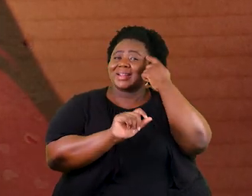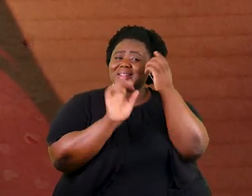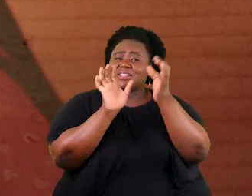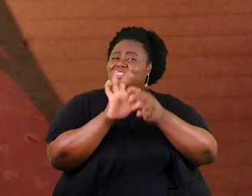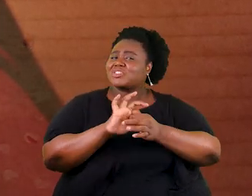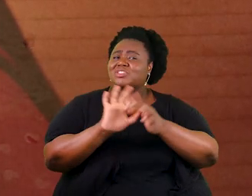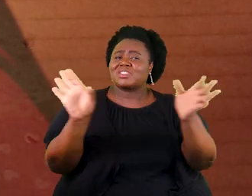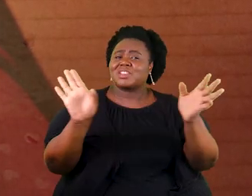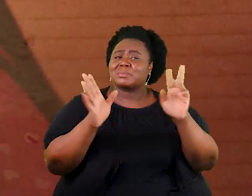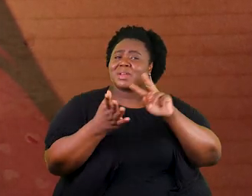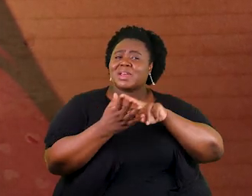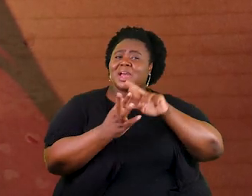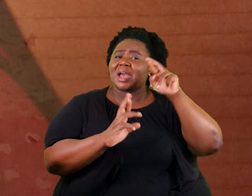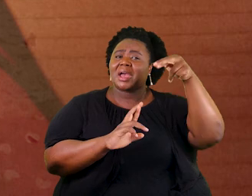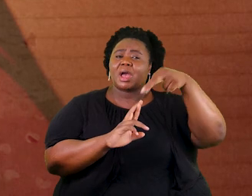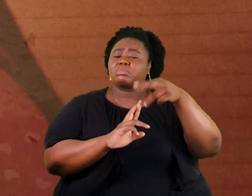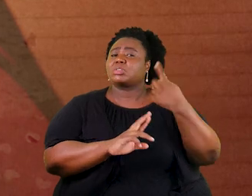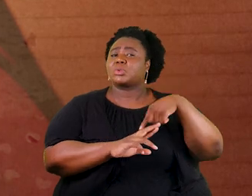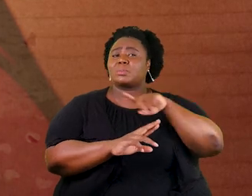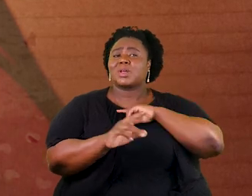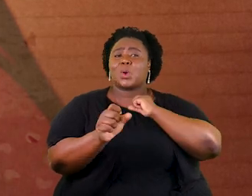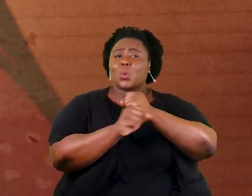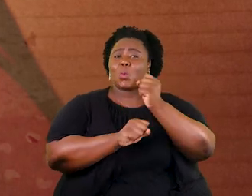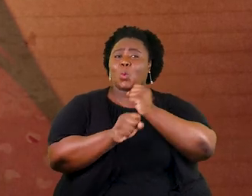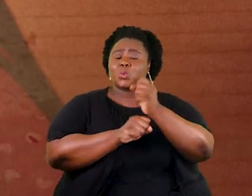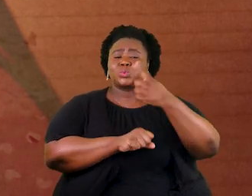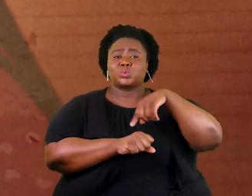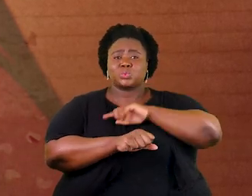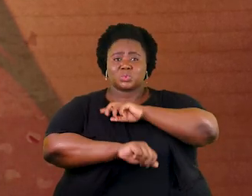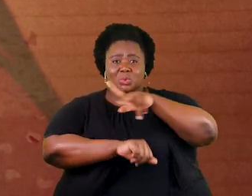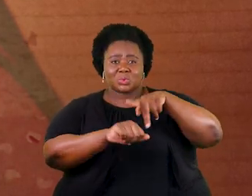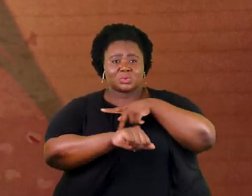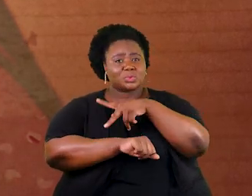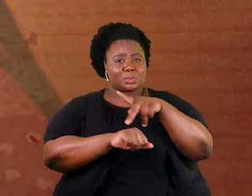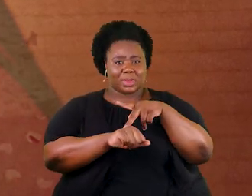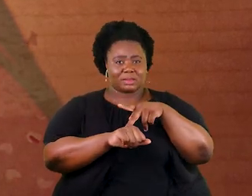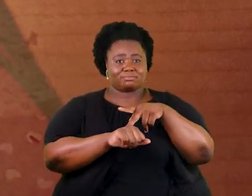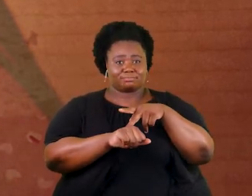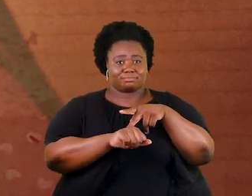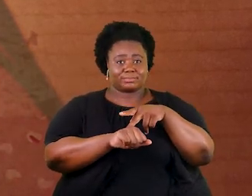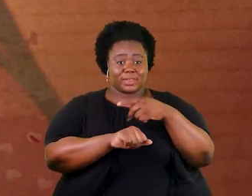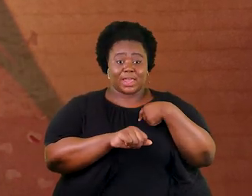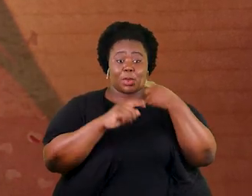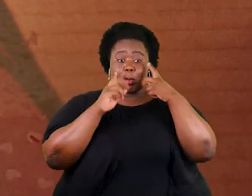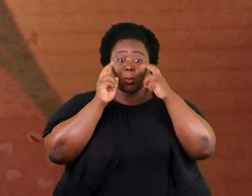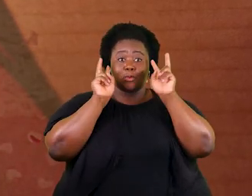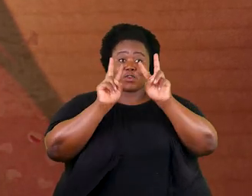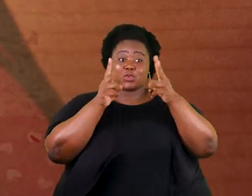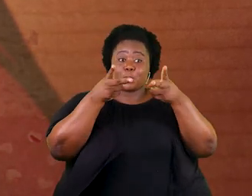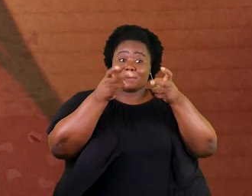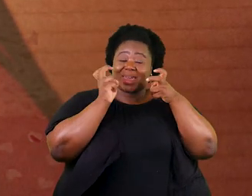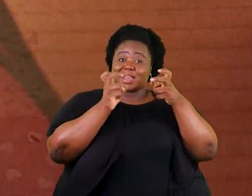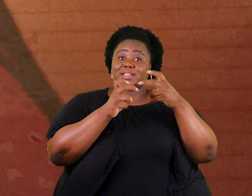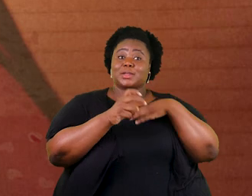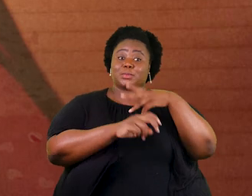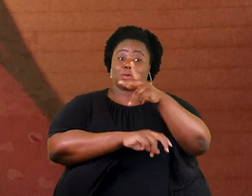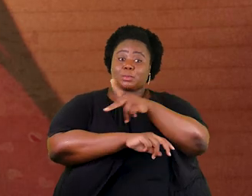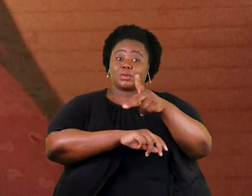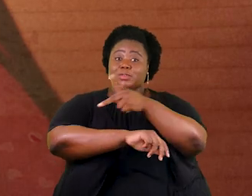representou para a construção da nossa nação. a luz do meu olhar enquanto pedagoga e professora de bebês